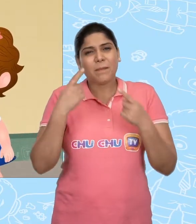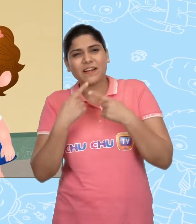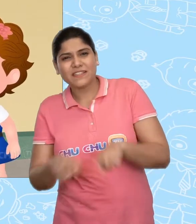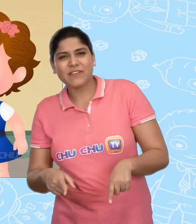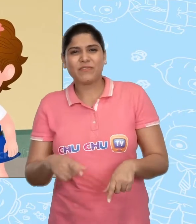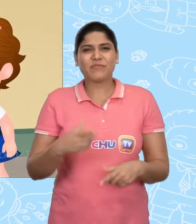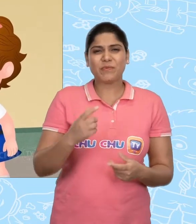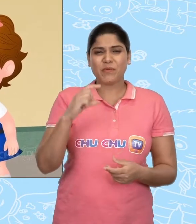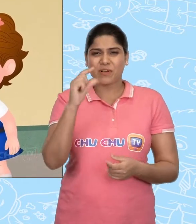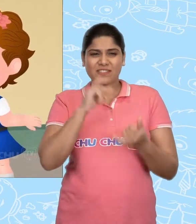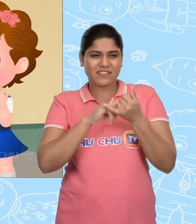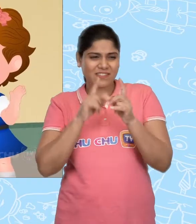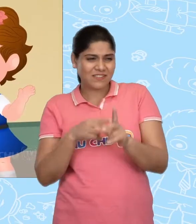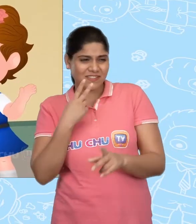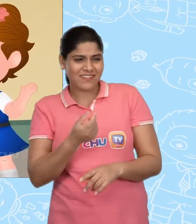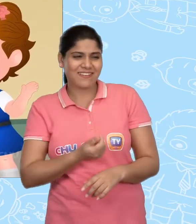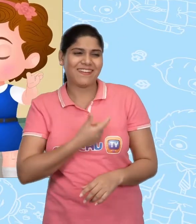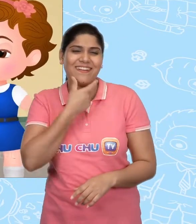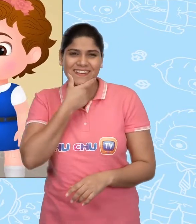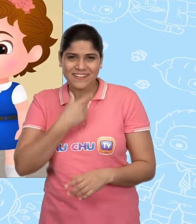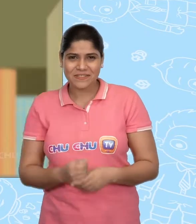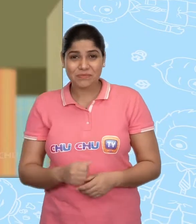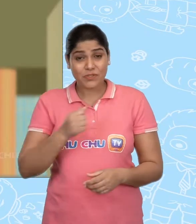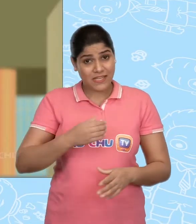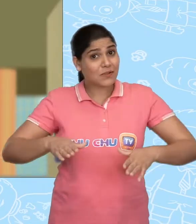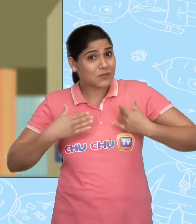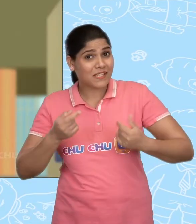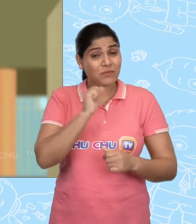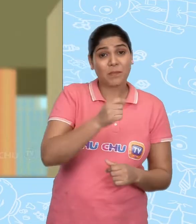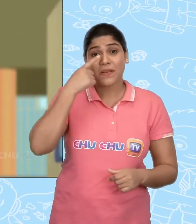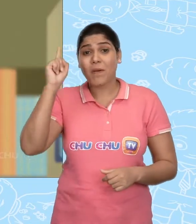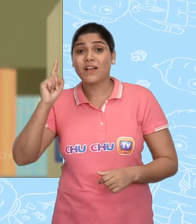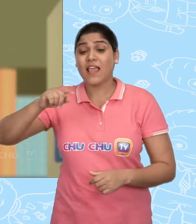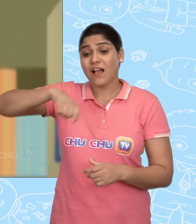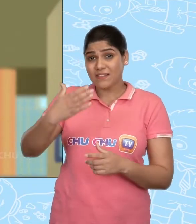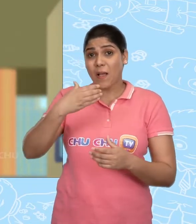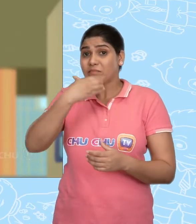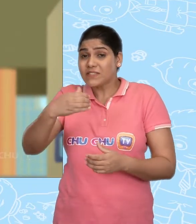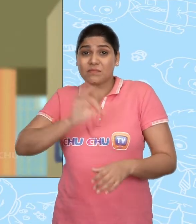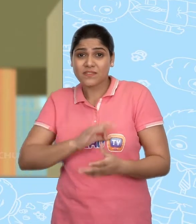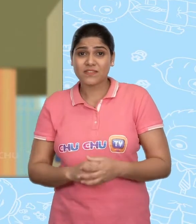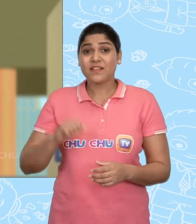पर फिर भी वो Cusslyको देख कर मुश्कुराई। मुझे खूशी है कि तुम्हे मेरी Mom के हाथ का pizza पसंद आया